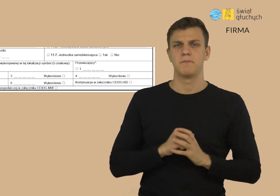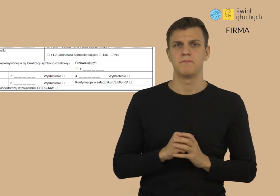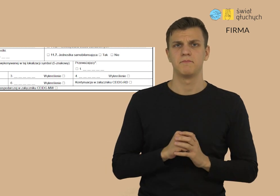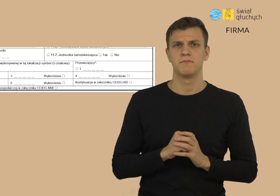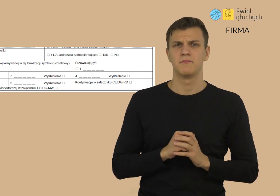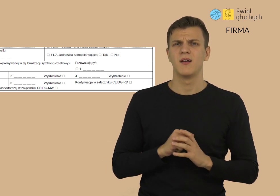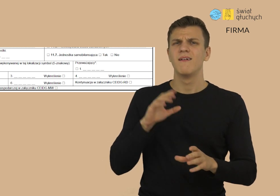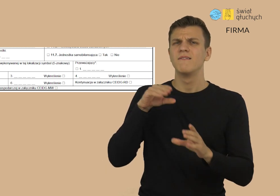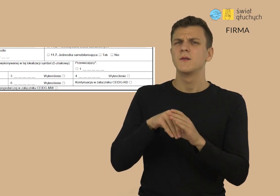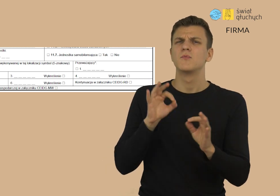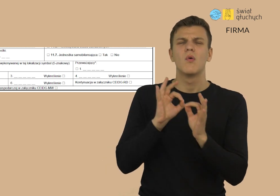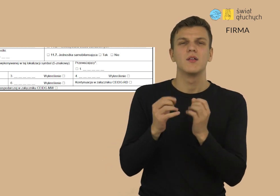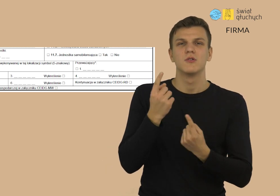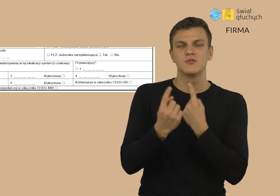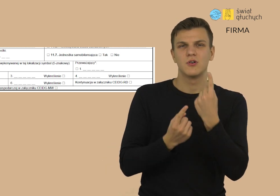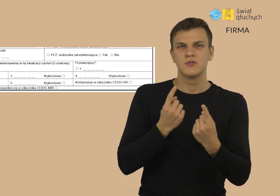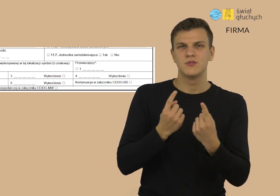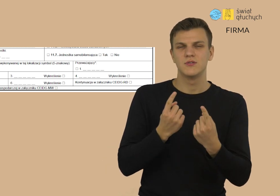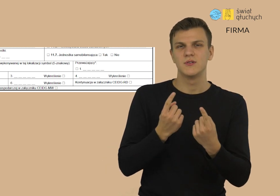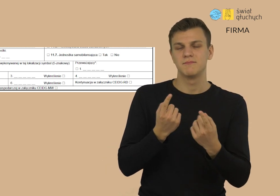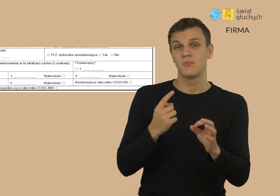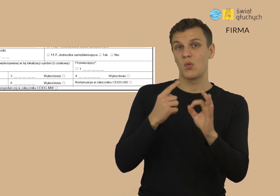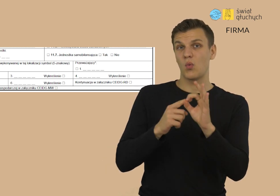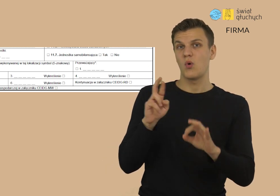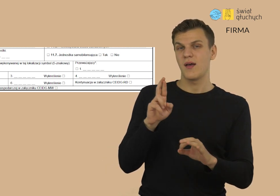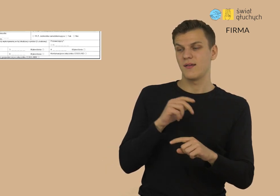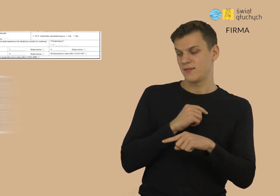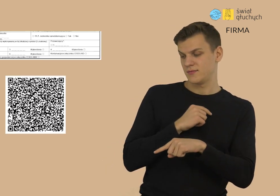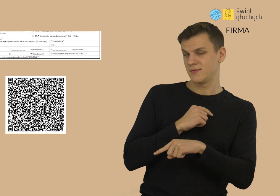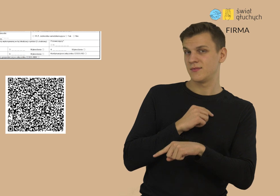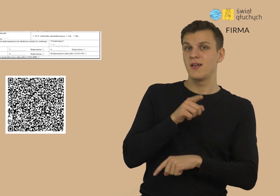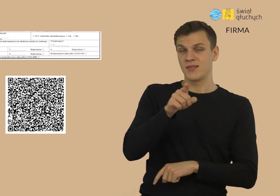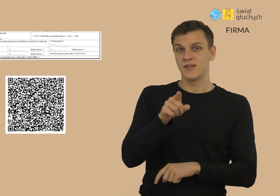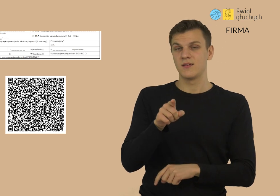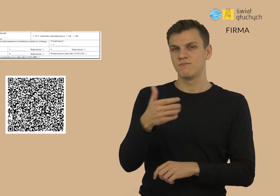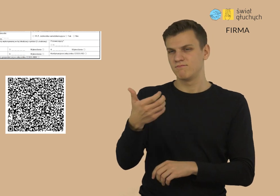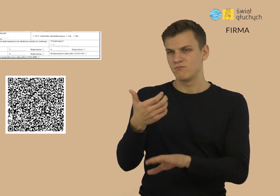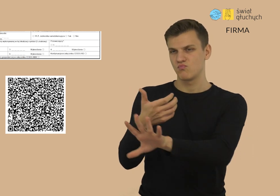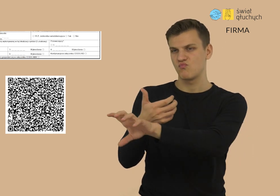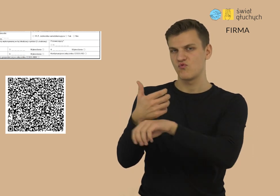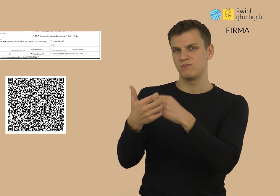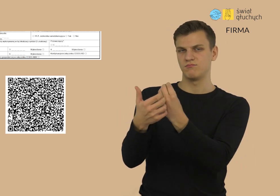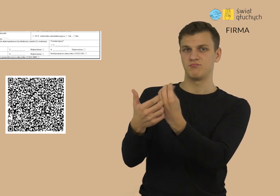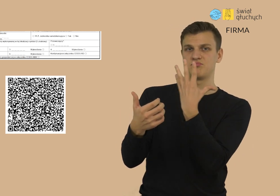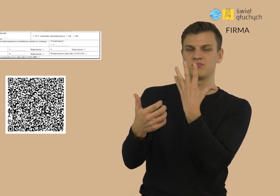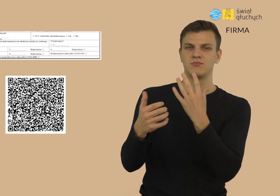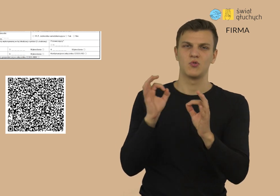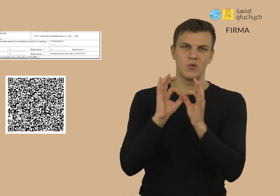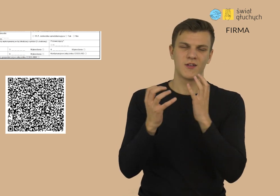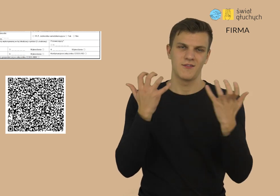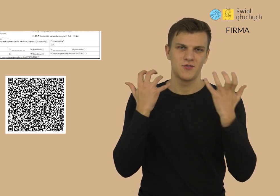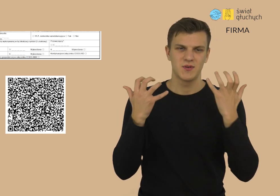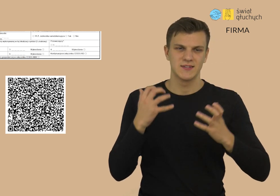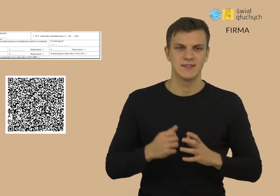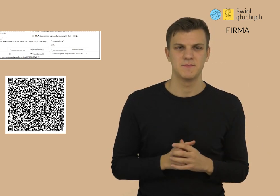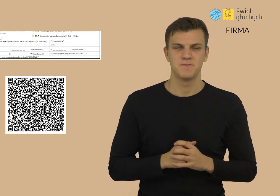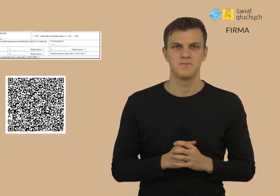Na temat tego punktu dowiesz się więcej po zeskanowaniu kodu QR widocznego na ekranie.